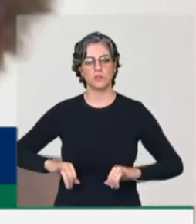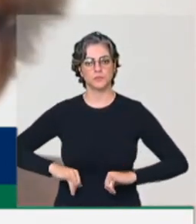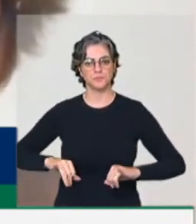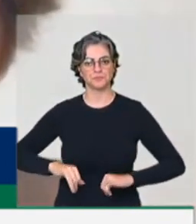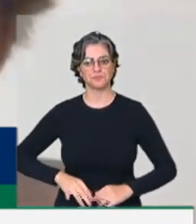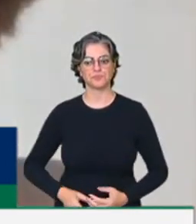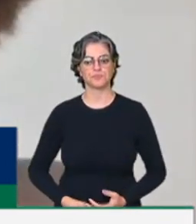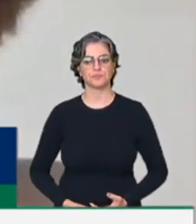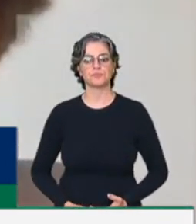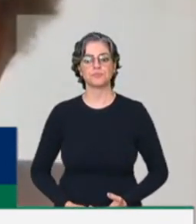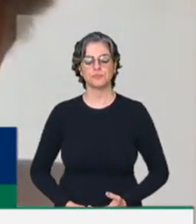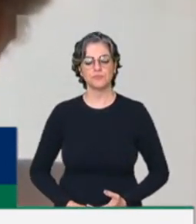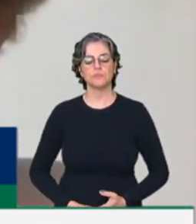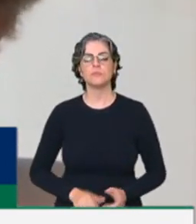CORPOS AMEDRONTADOS, FERIDOS, MACHUCADOS. É MAIS FÁCIL DE